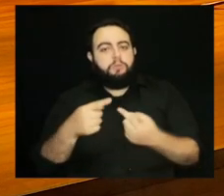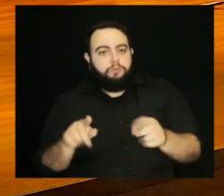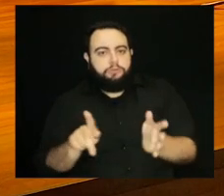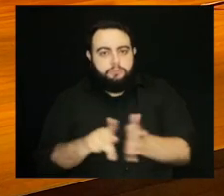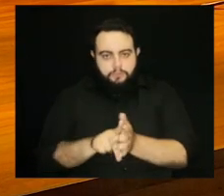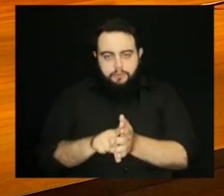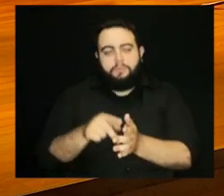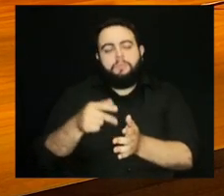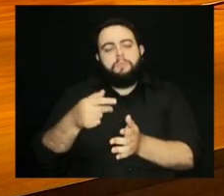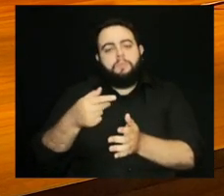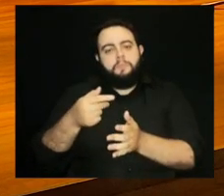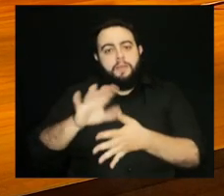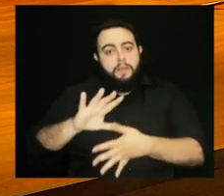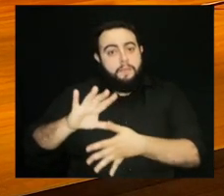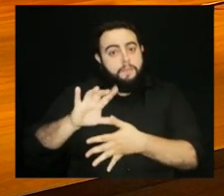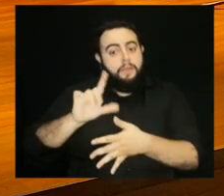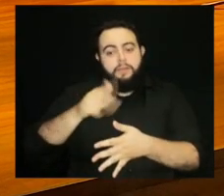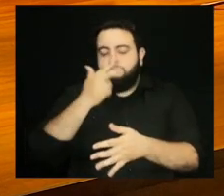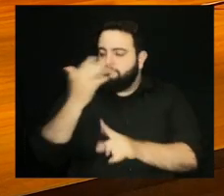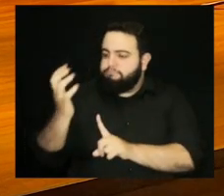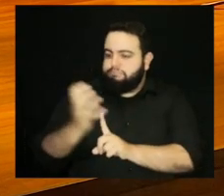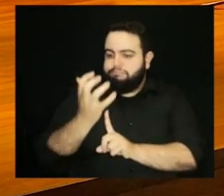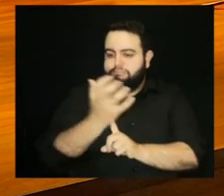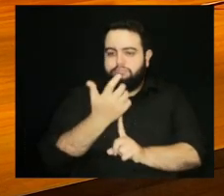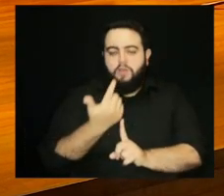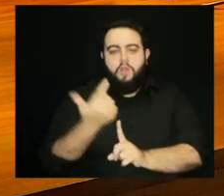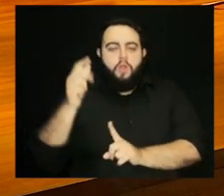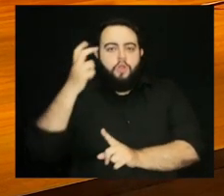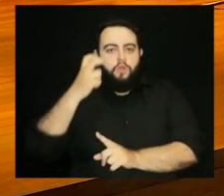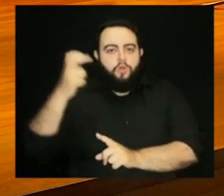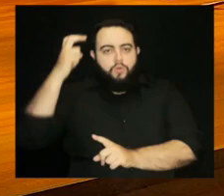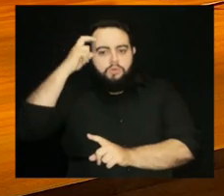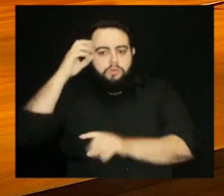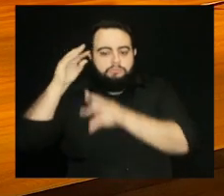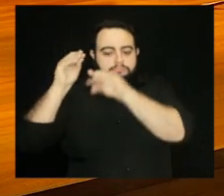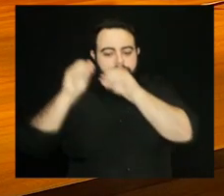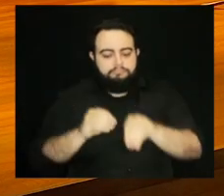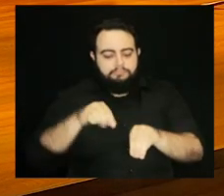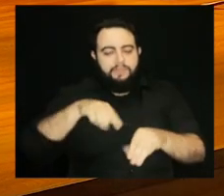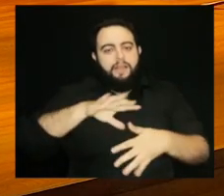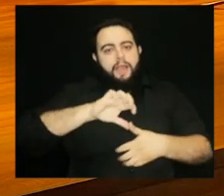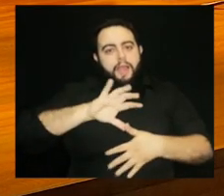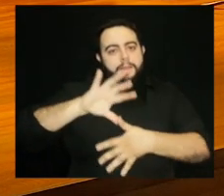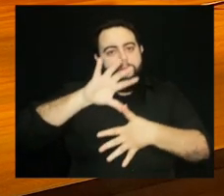confluência de diferentes culturas europeias que vieram pro continente americano para colonizar e